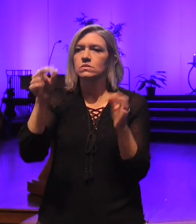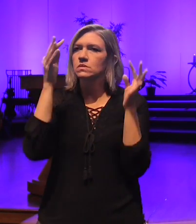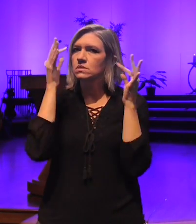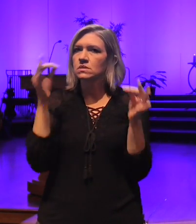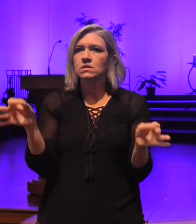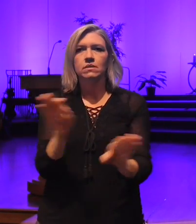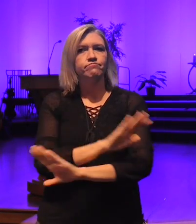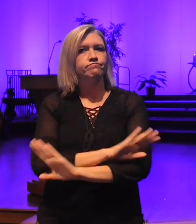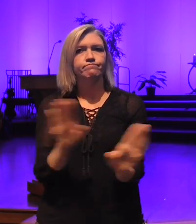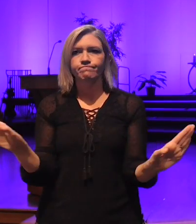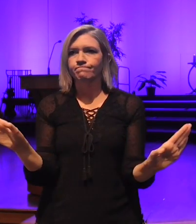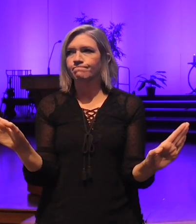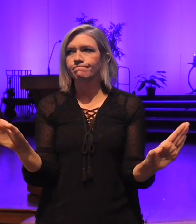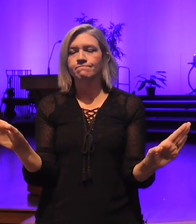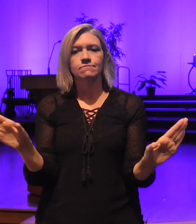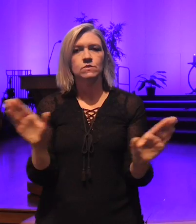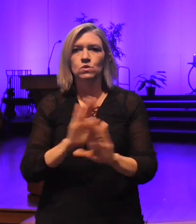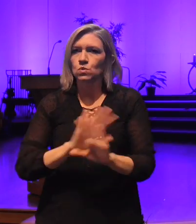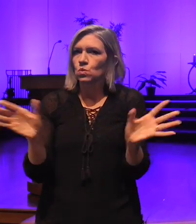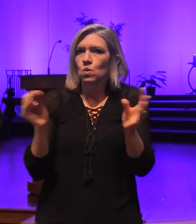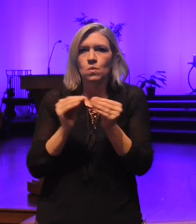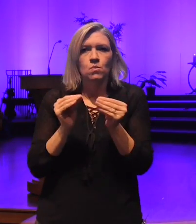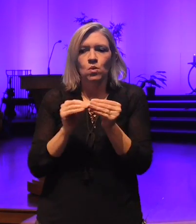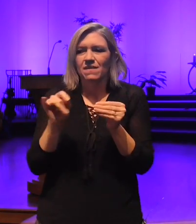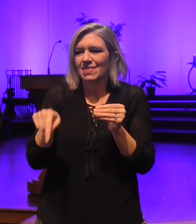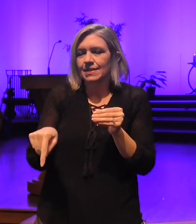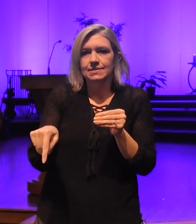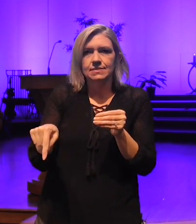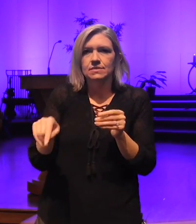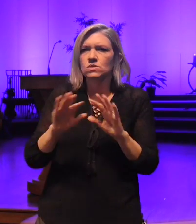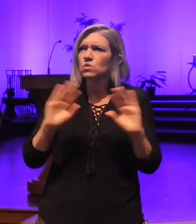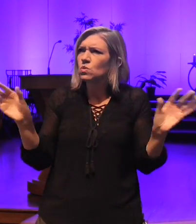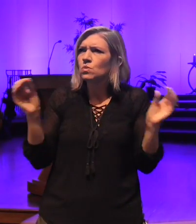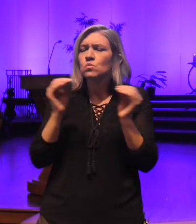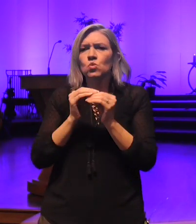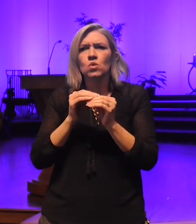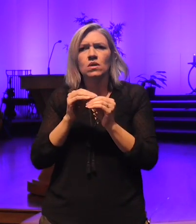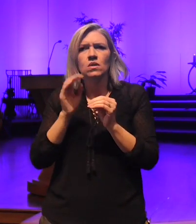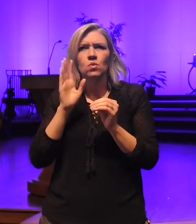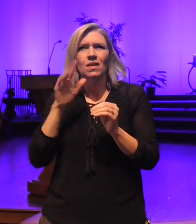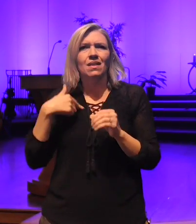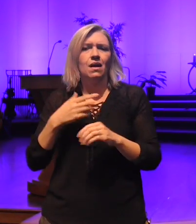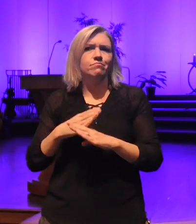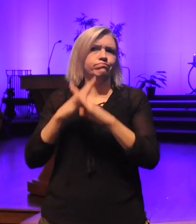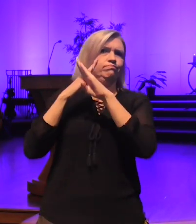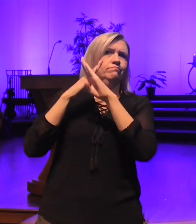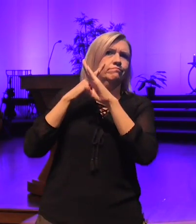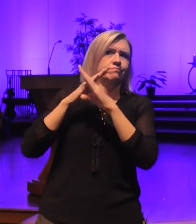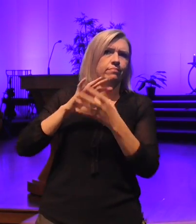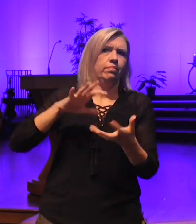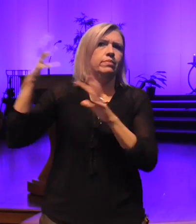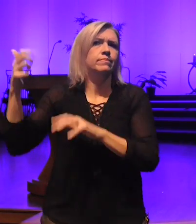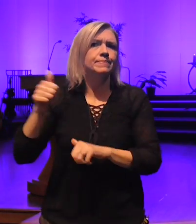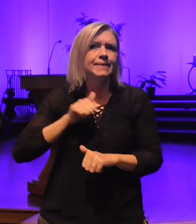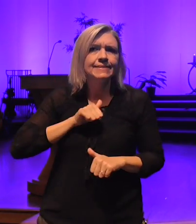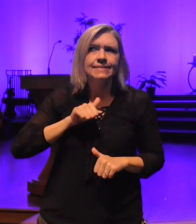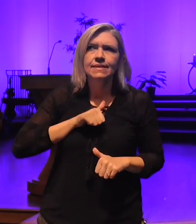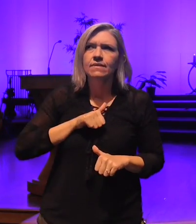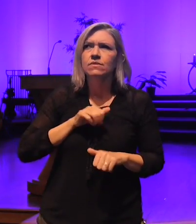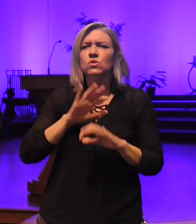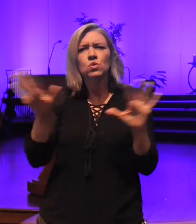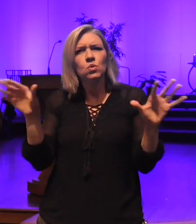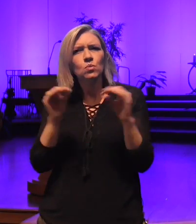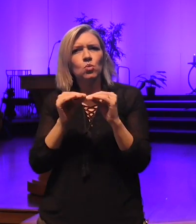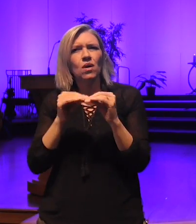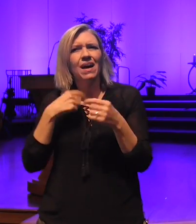de esto ya no me impediré más ya no estaré de acuerdo con otros que no tienen mis mejores